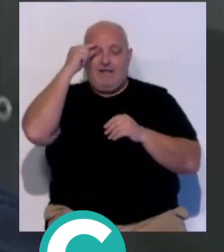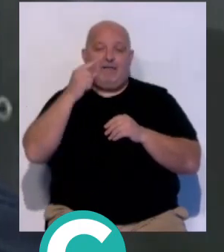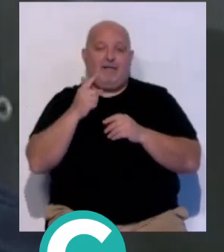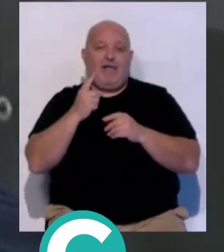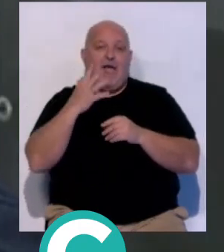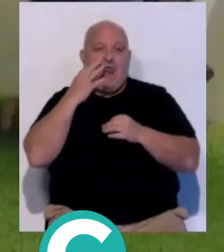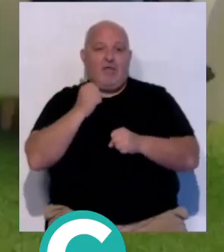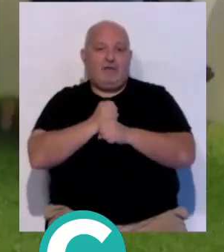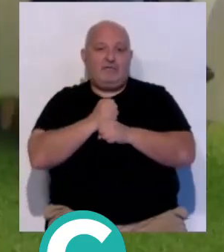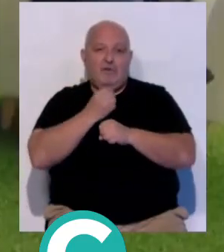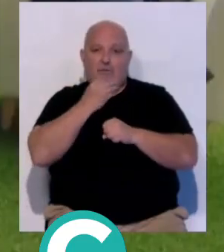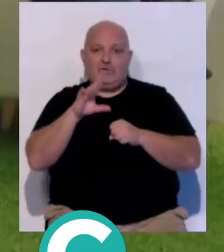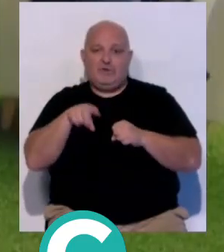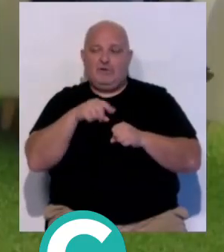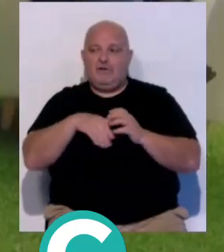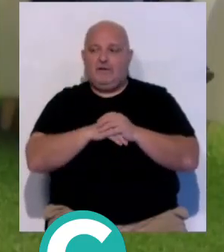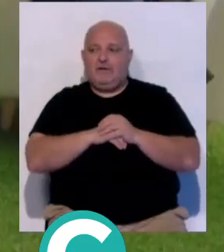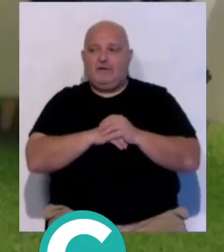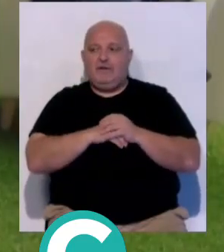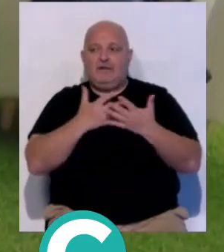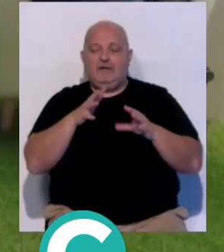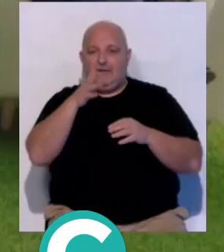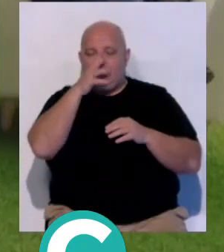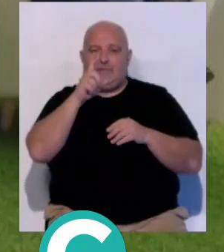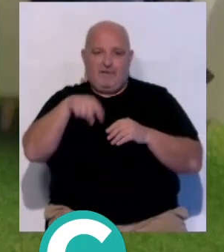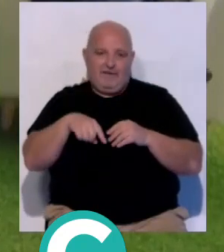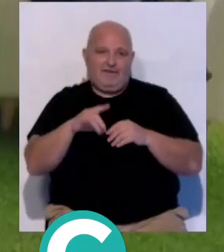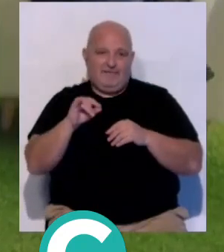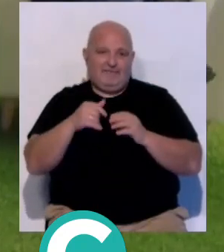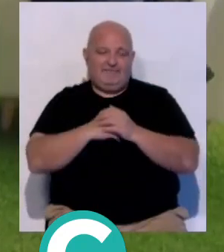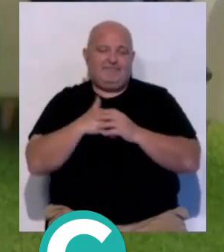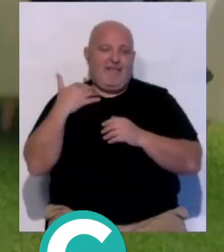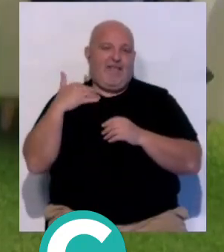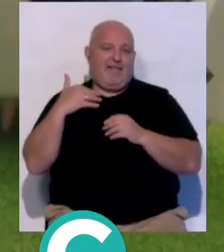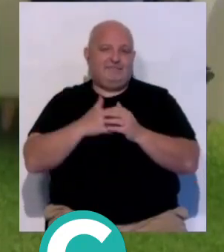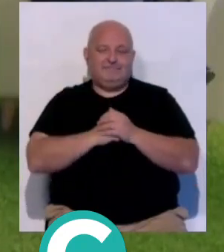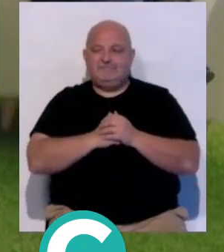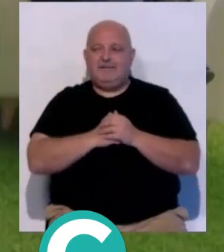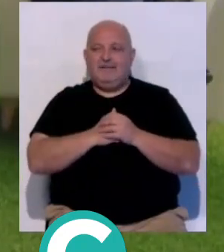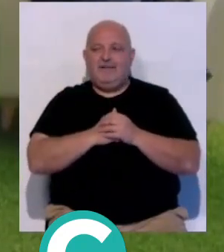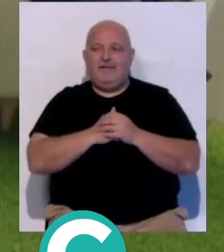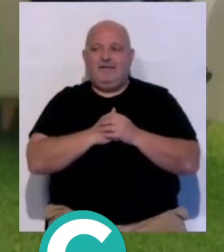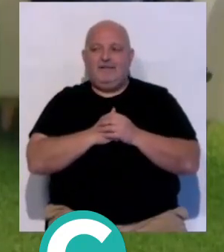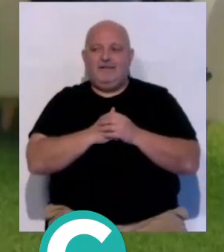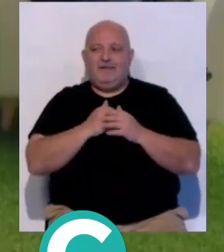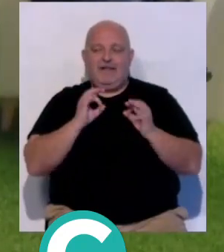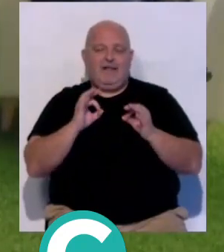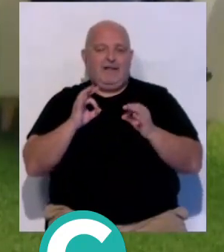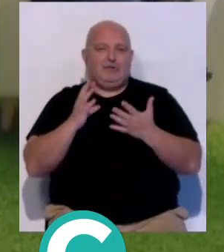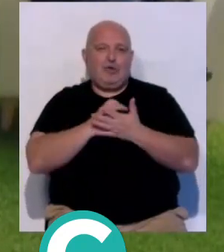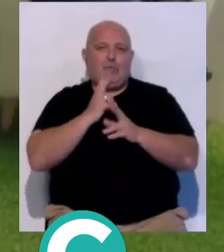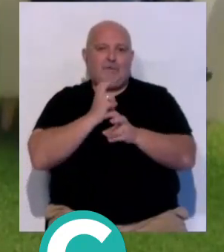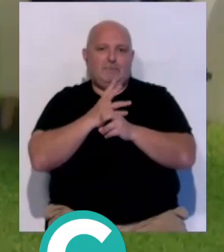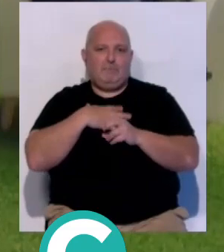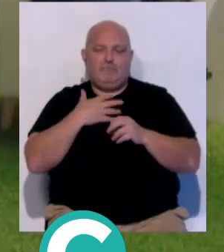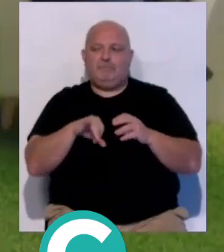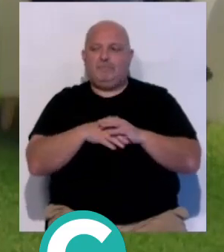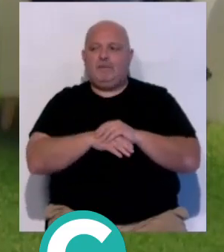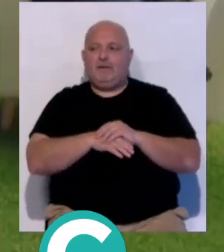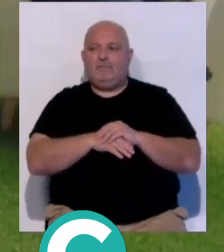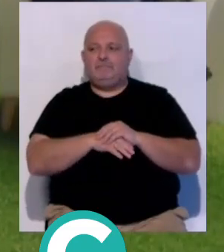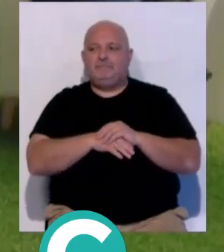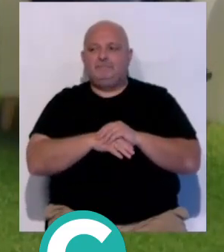somos los mejores Sí pero también una cosa No todo es compatible entonces claro el Qué pasa